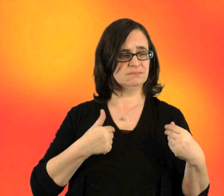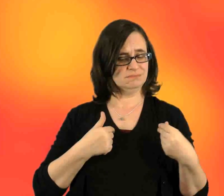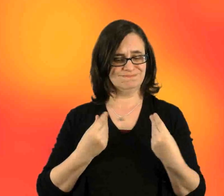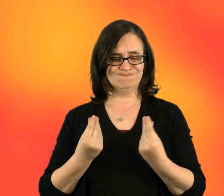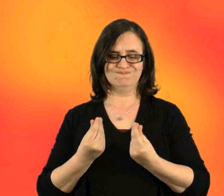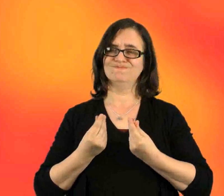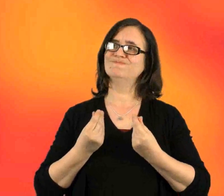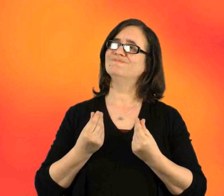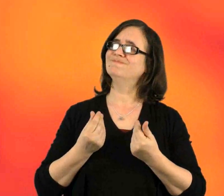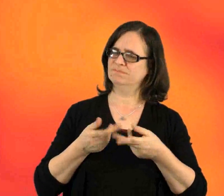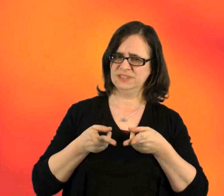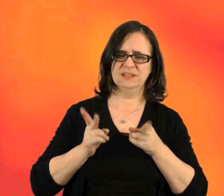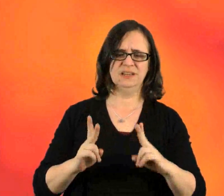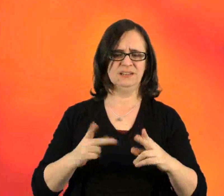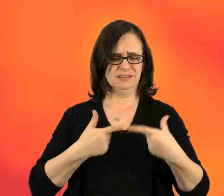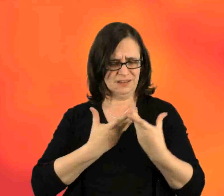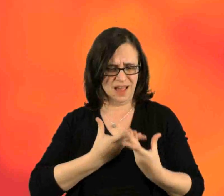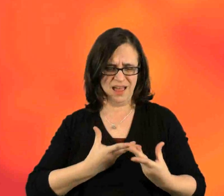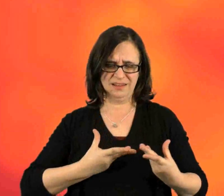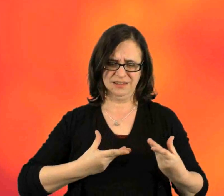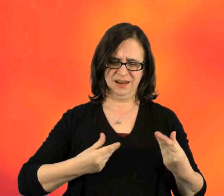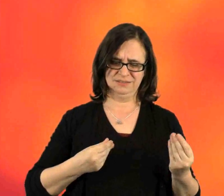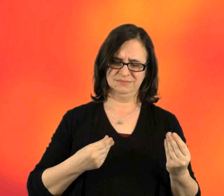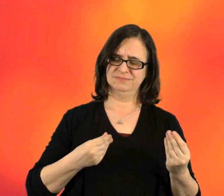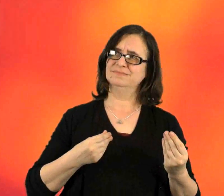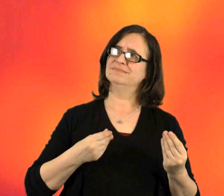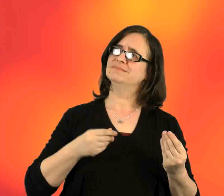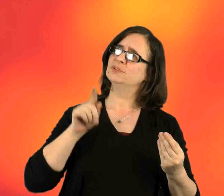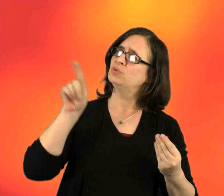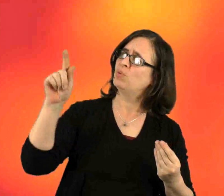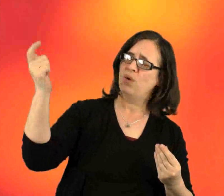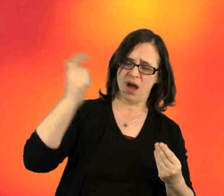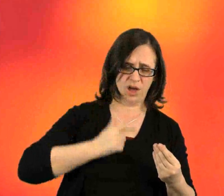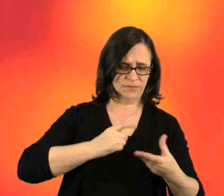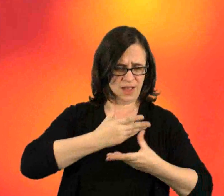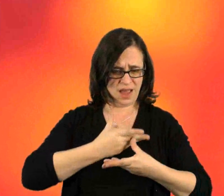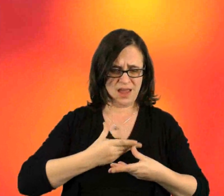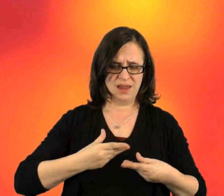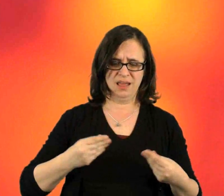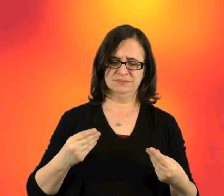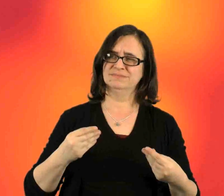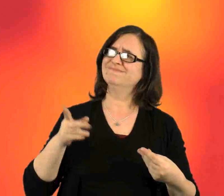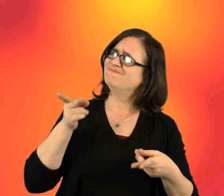Dann fühle ich richtige Heilung Du Gott, heile mich